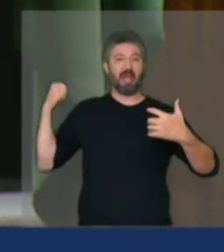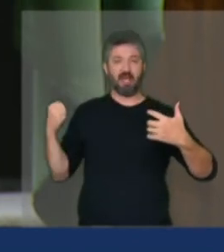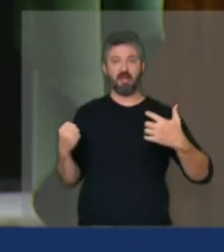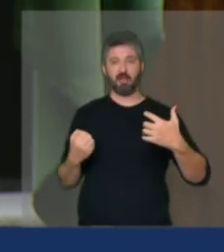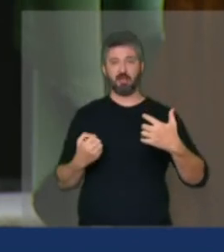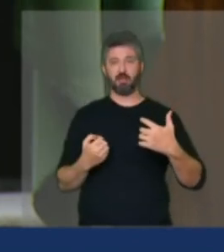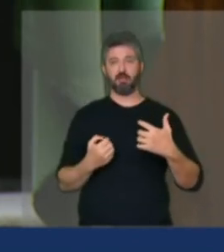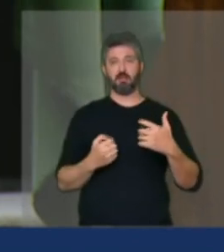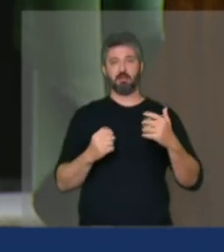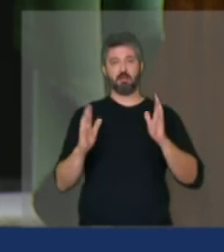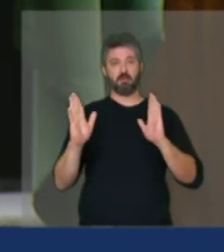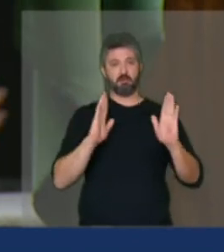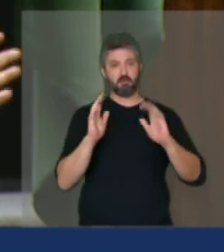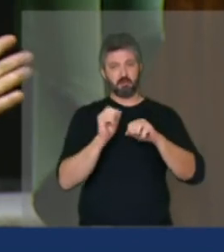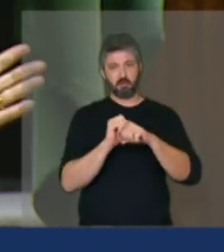IDADE DURANTE A PANDEMIA. O